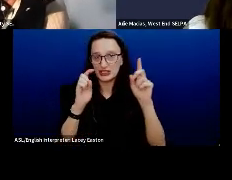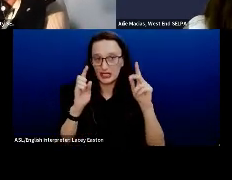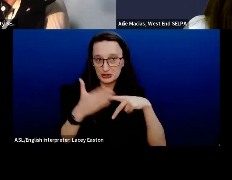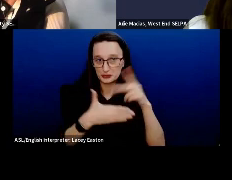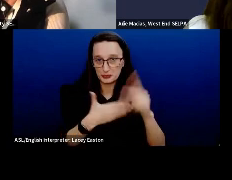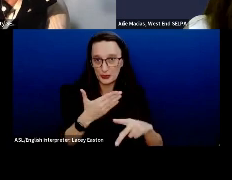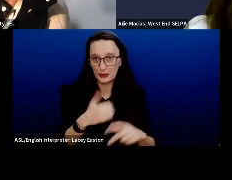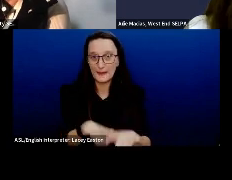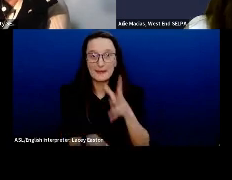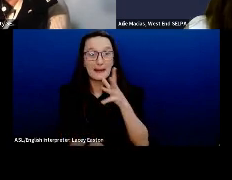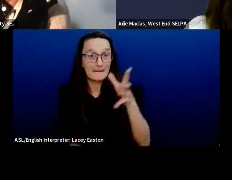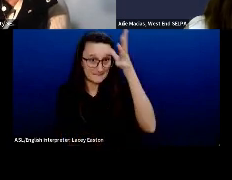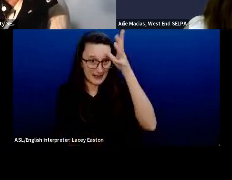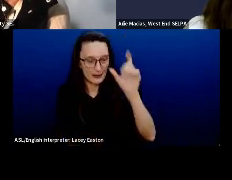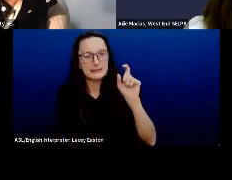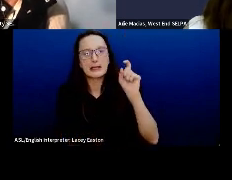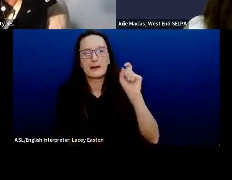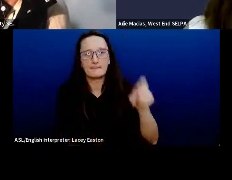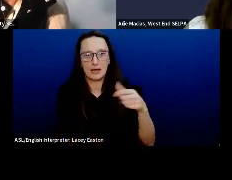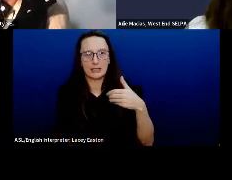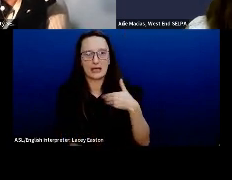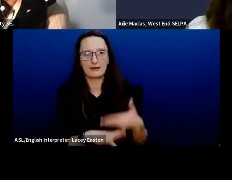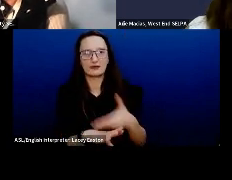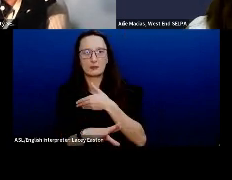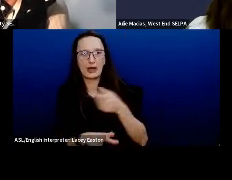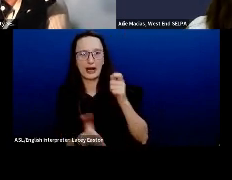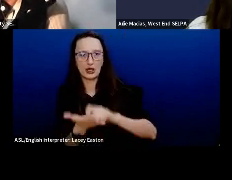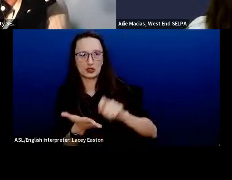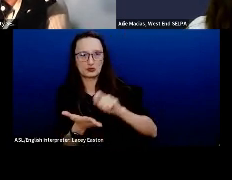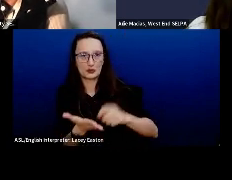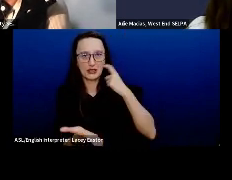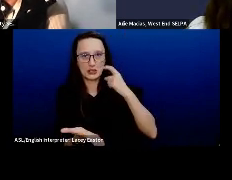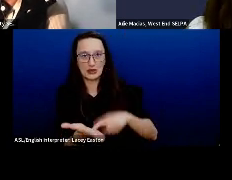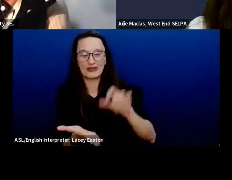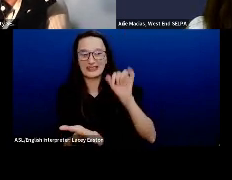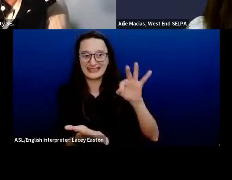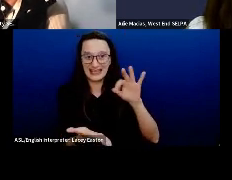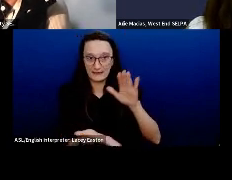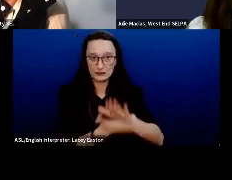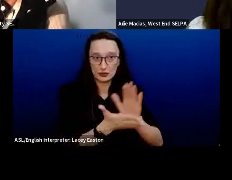un aviso previo por escrito cuando el distrito escolar propone o se niega a iniciar cambios